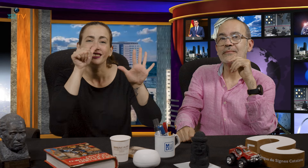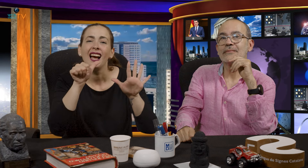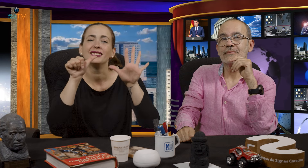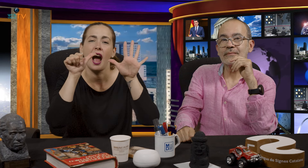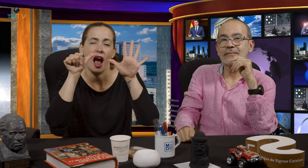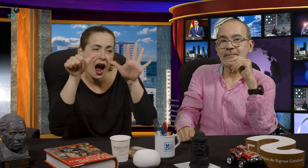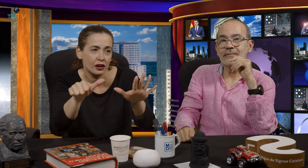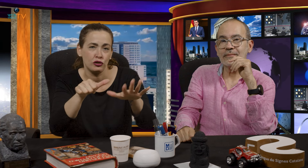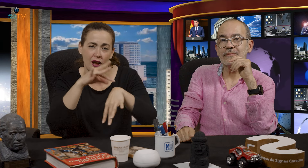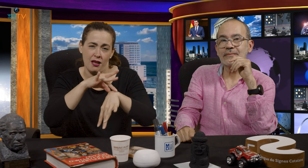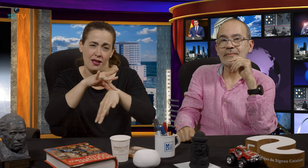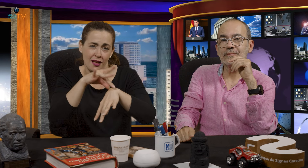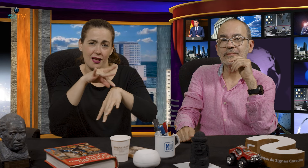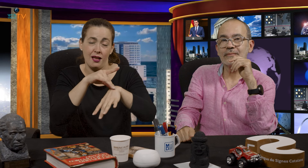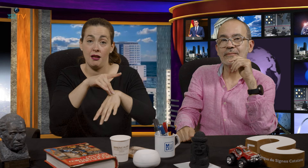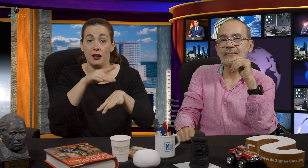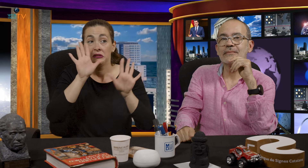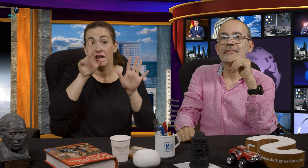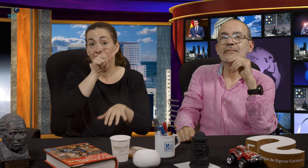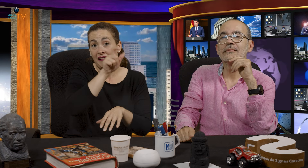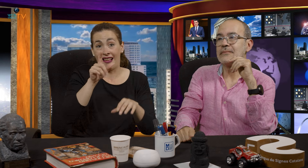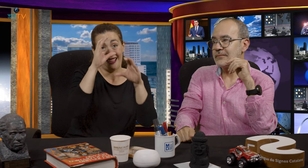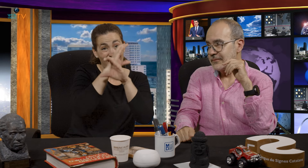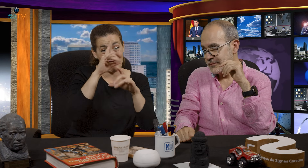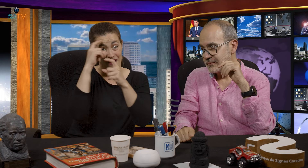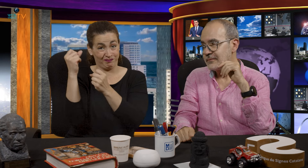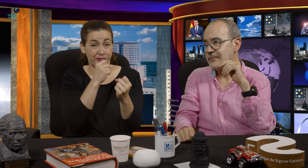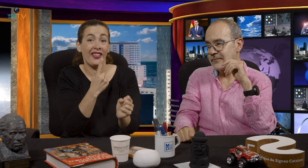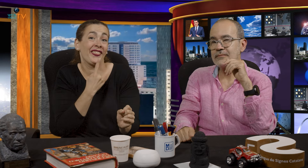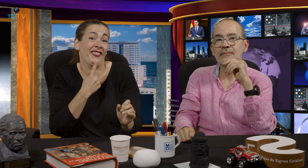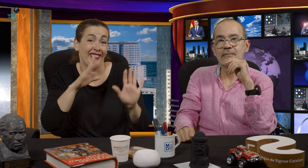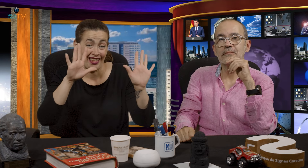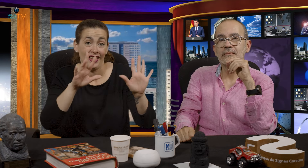6 años de epidemia que según expertos y científicos resultaron